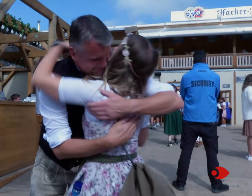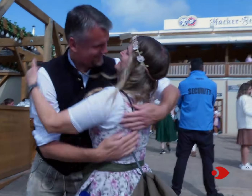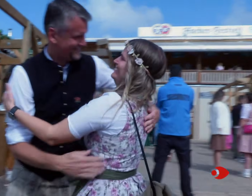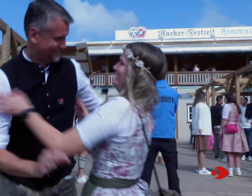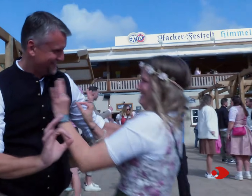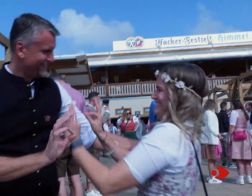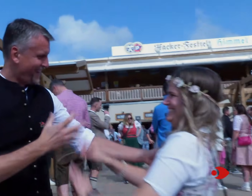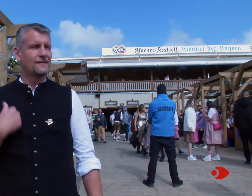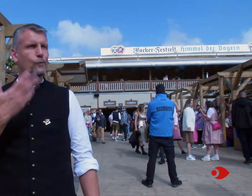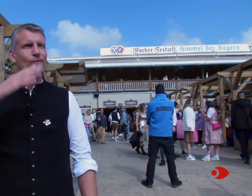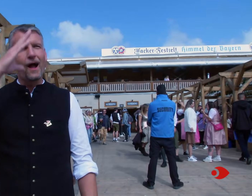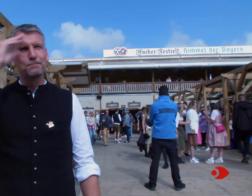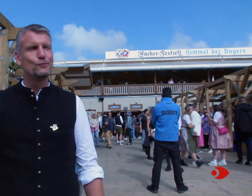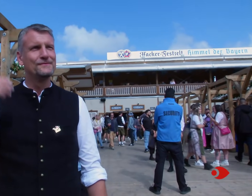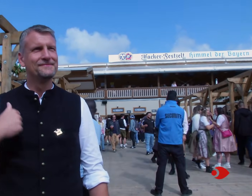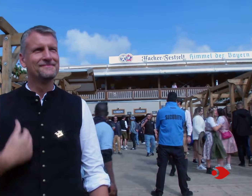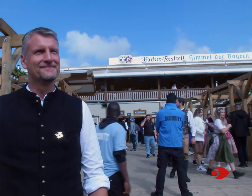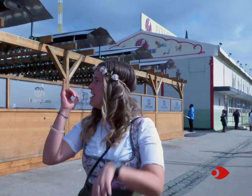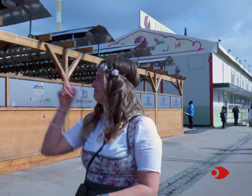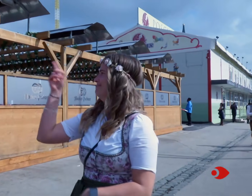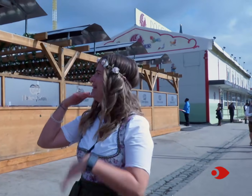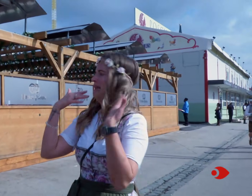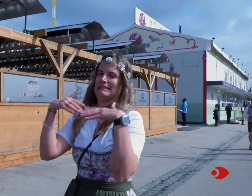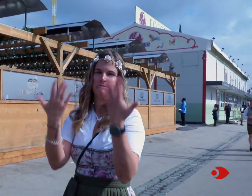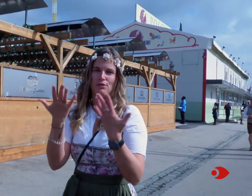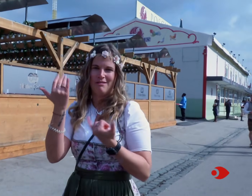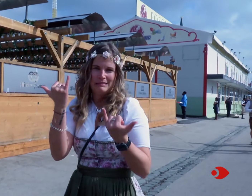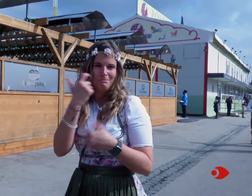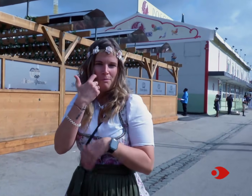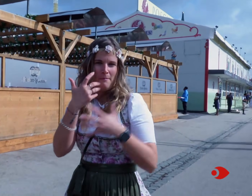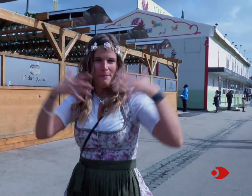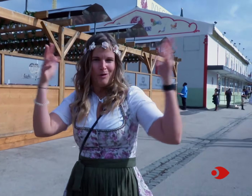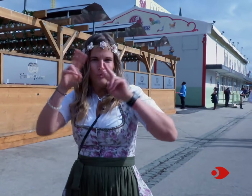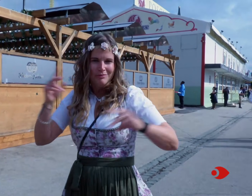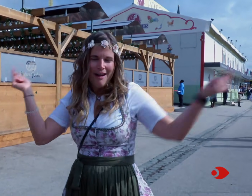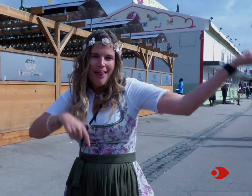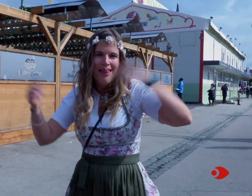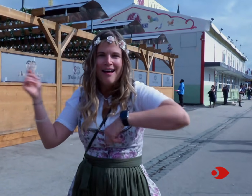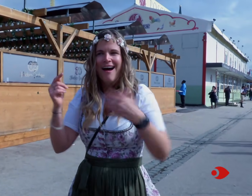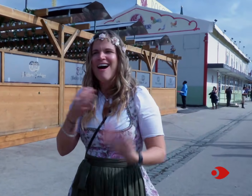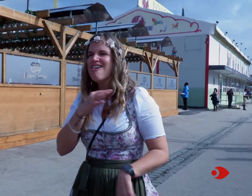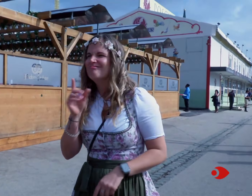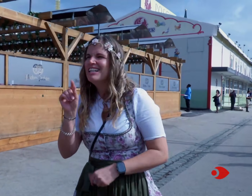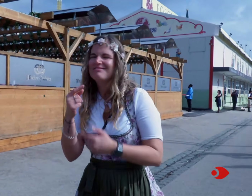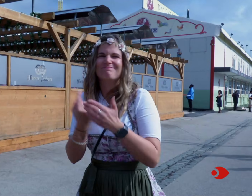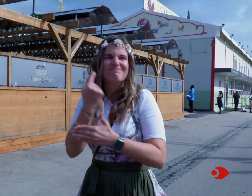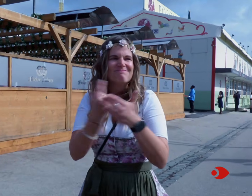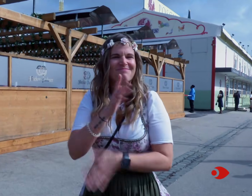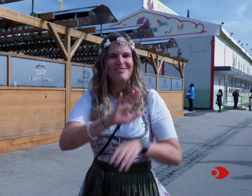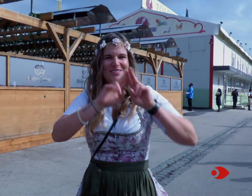Hi! Geht's gut? — Ja. Ich komme aus Hamburg. Da sind schon richtig viele. Es sind vor allem auch viele Leute aus anderen Ländern hergekommen.